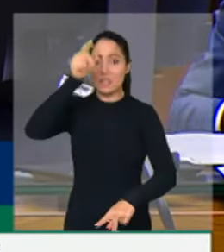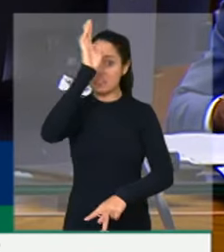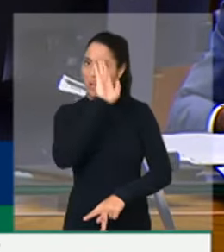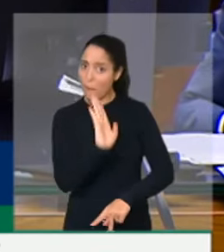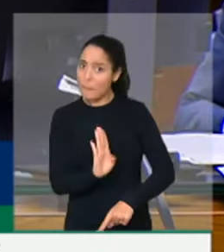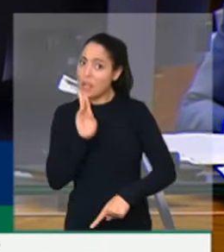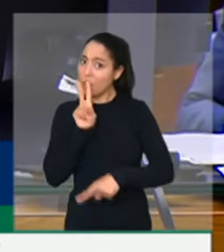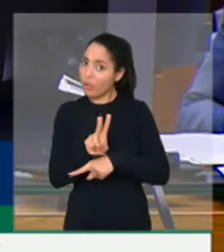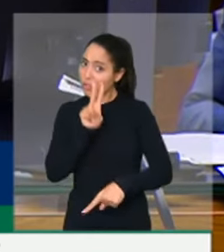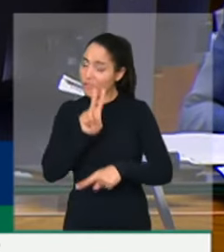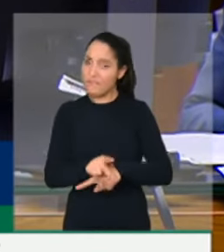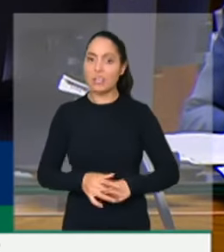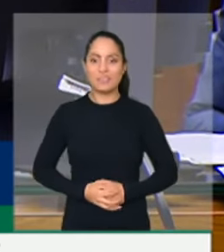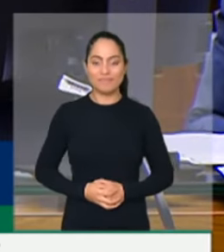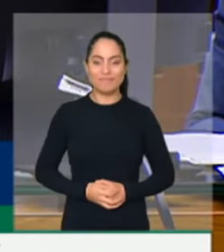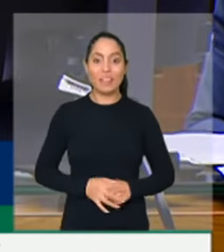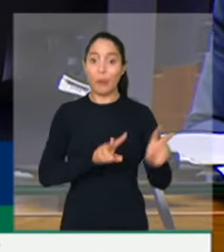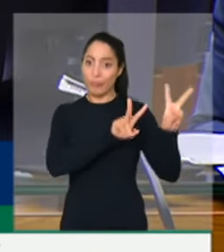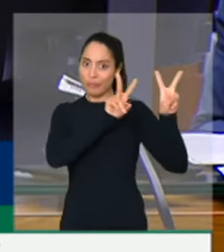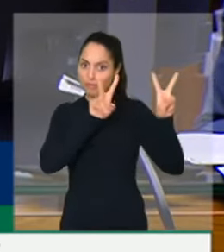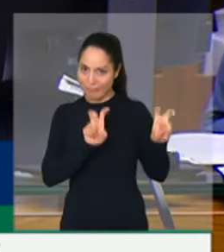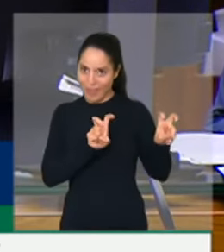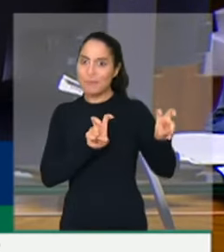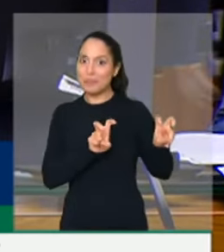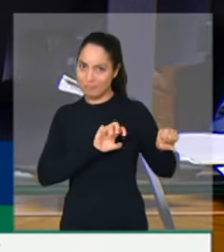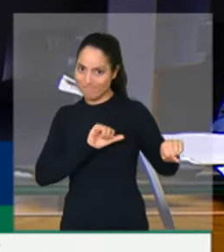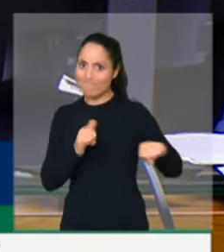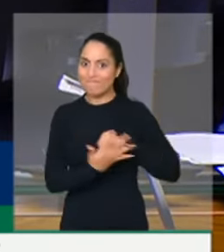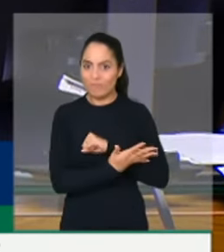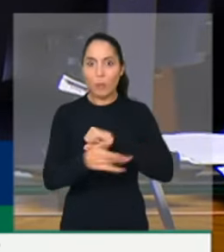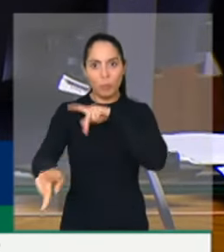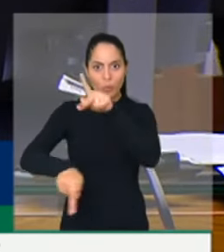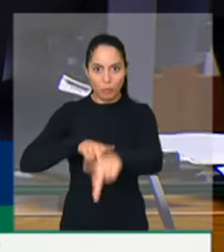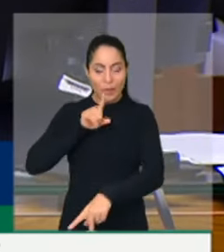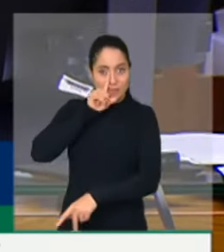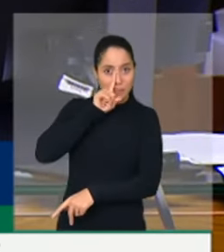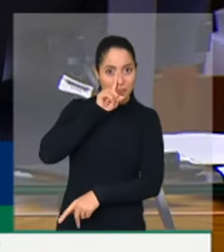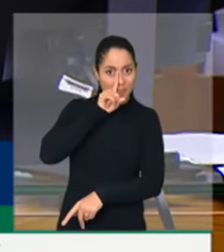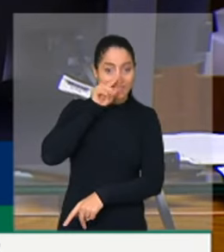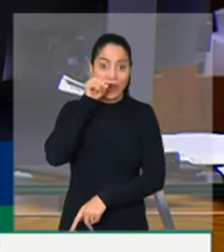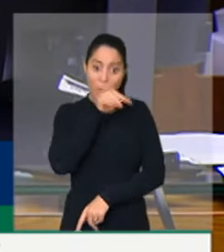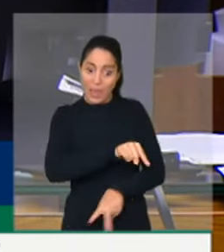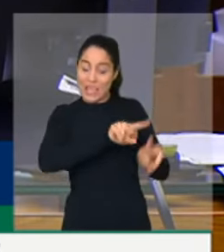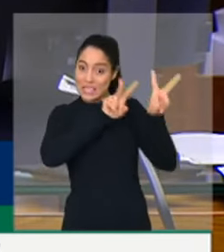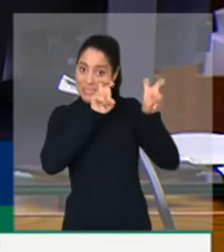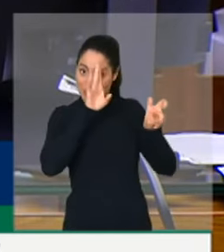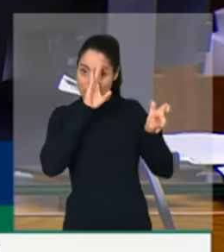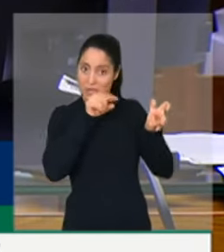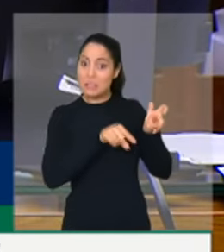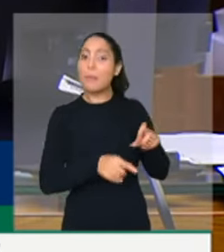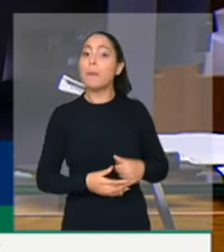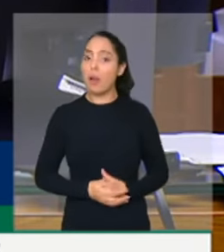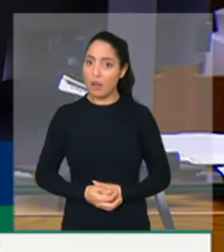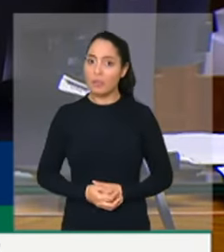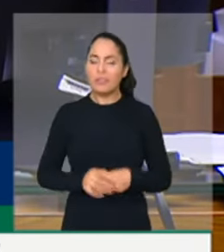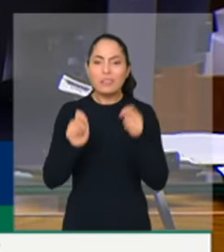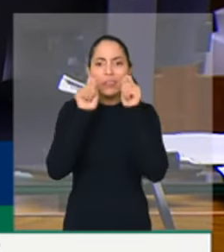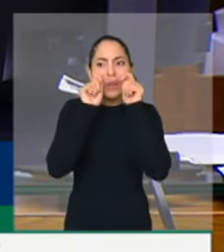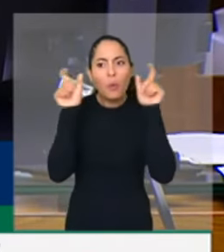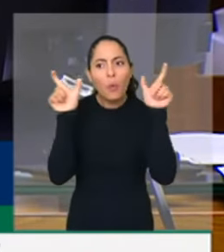PAUTA É MAIS PRIORITÁRIO. ENTÃO, FAÇO UM ALERTA AMIGO, LEAL E SOLIDÁRIO, DENTRE TODOS OS REMÉDIOS POLÍTICOS